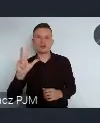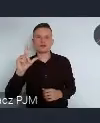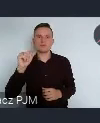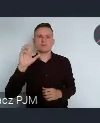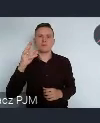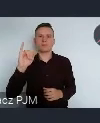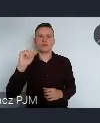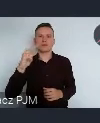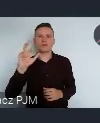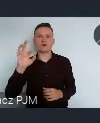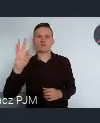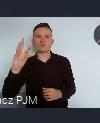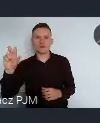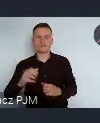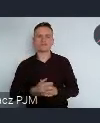Słyszymy się? Tak?